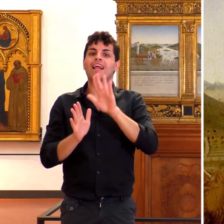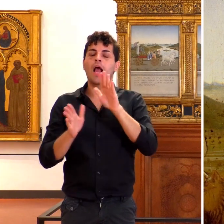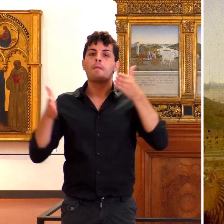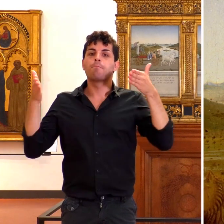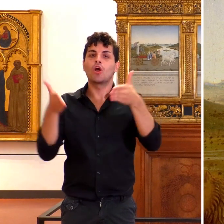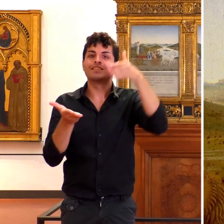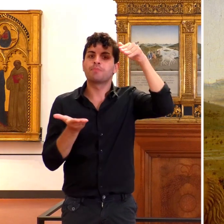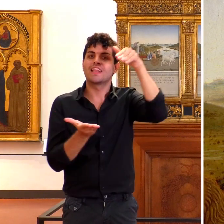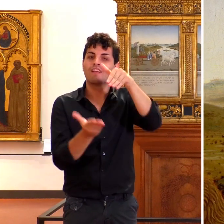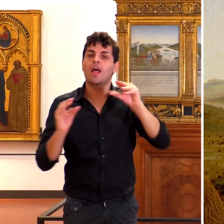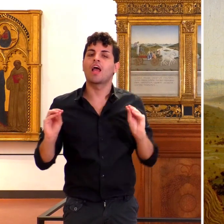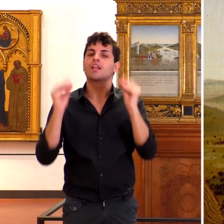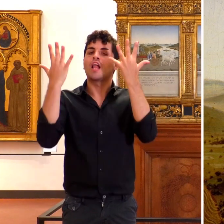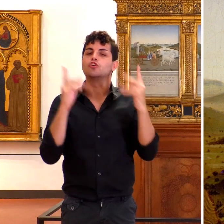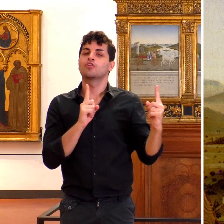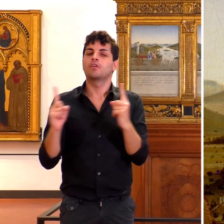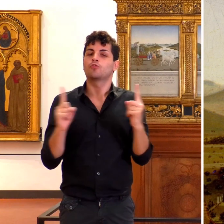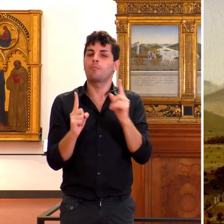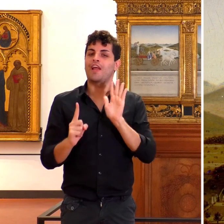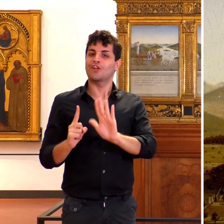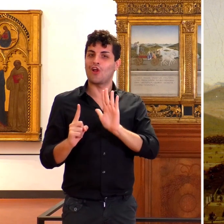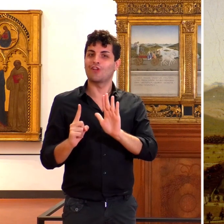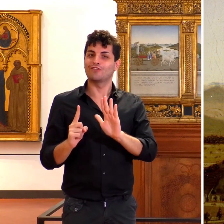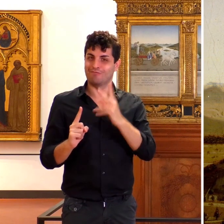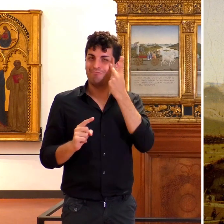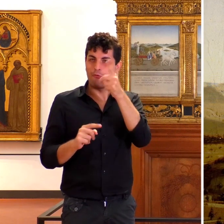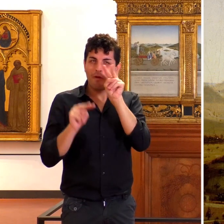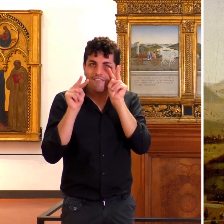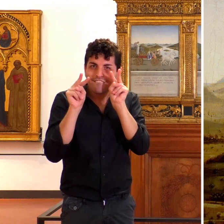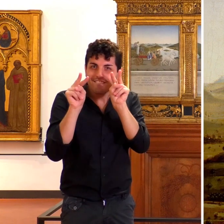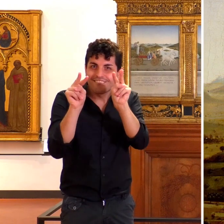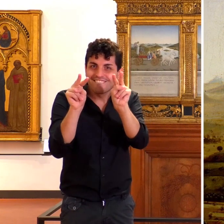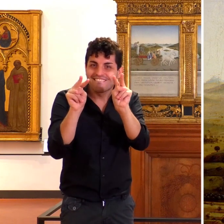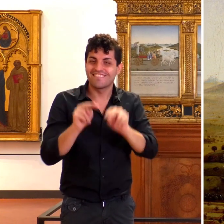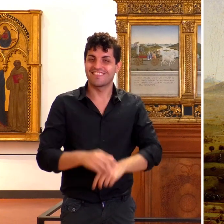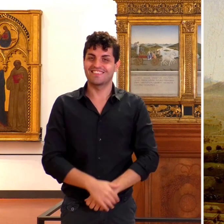Questo è il risultato dell'applicazione della tecnica della prospettiva, tipica del periodo rinascimentale.